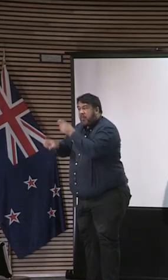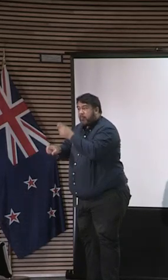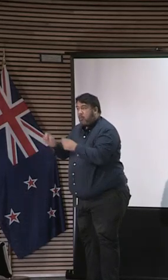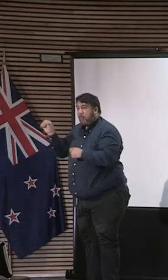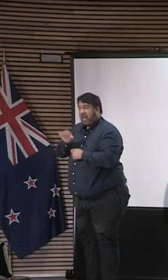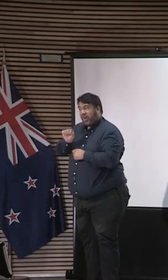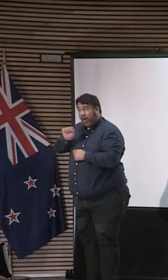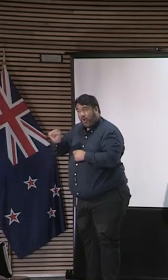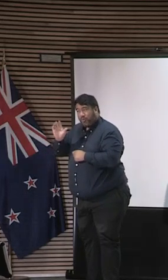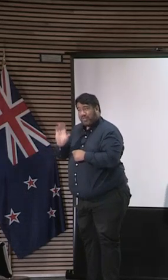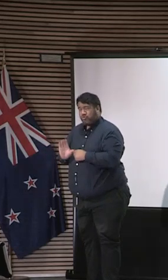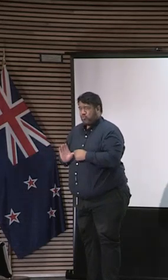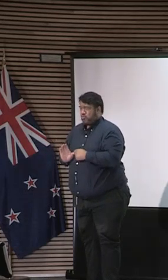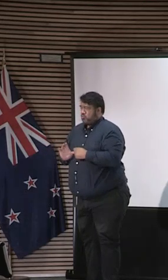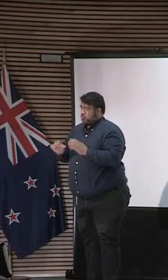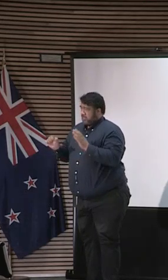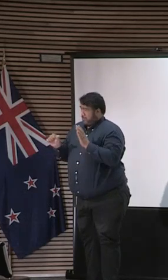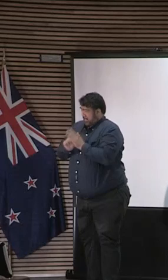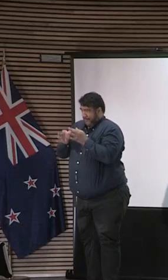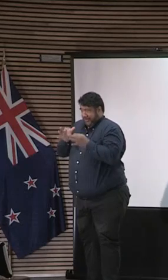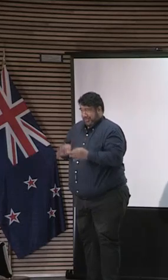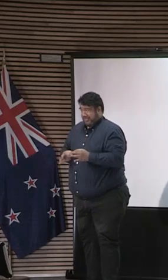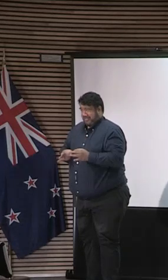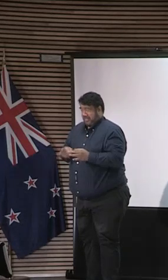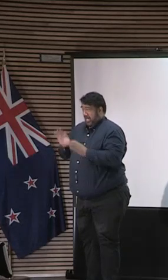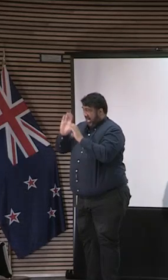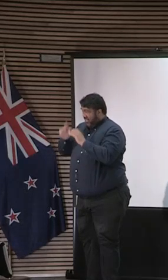ana ahau ki te whakakoi kia uaua rawa ki a koe kia kitea tetahi whenua o te ao e mau ana i a raatau tuuturu ki te aukati i o